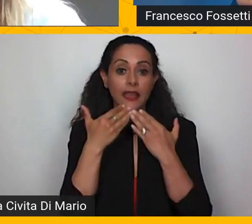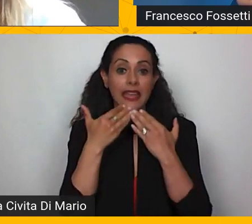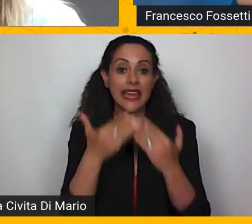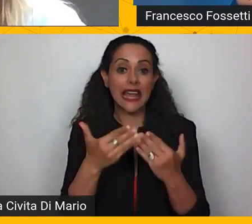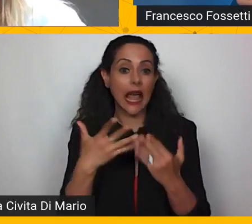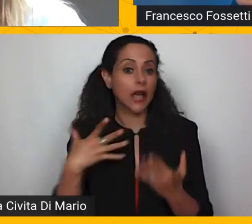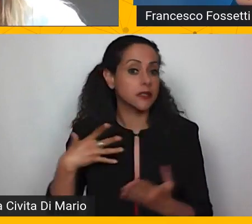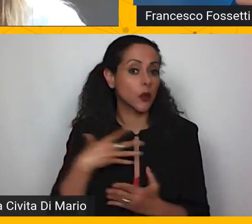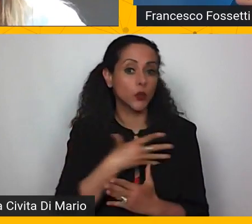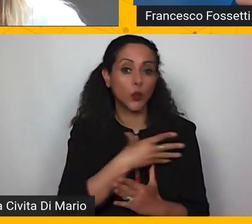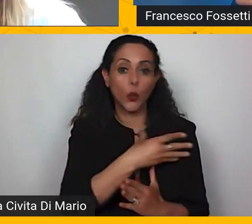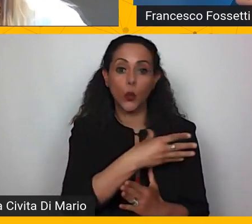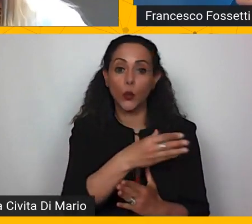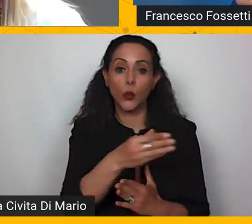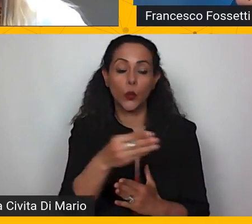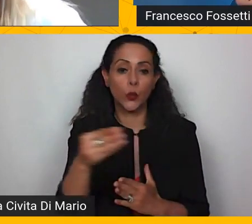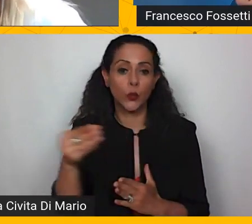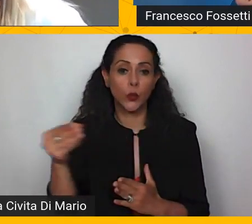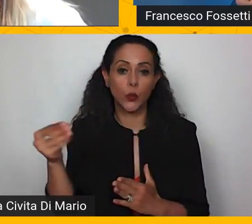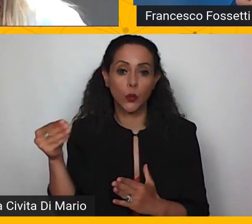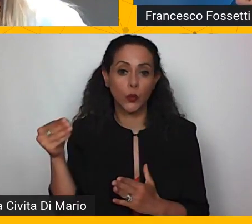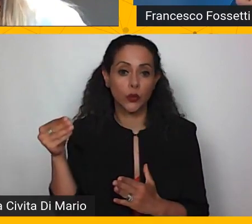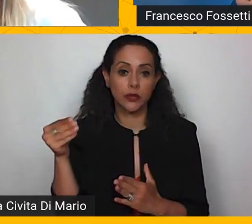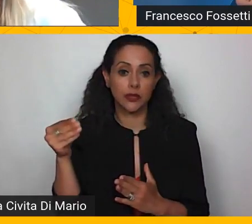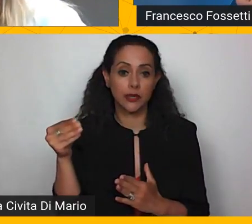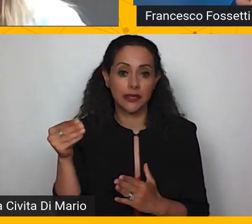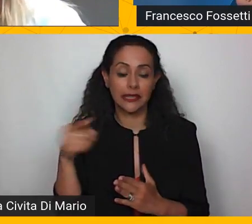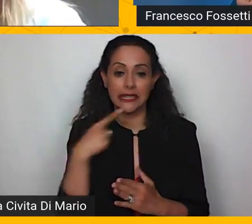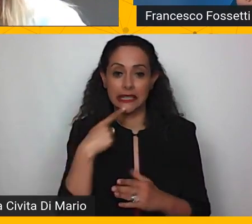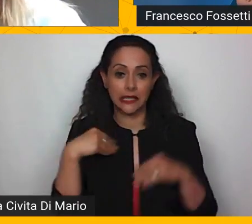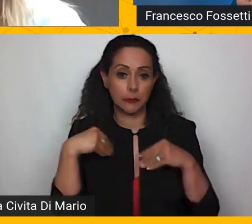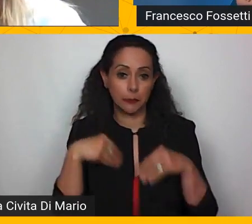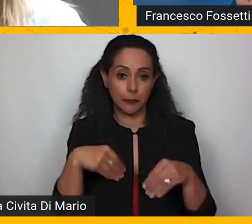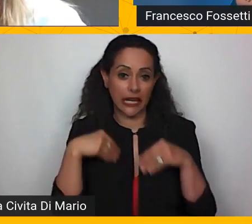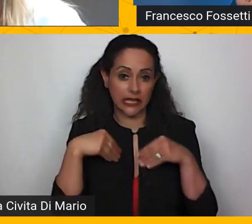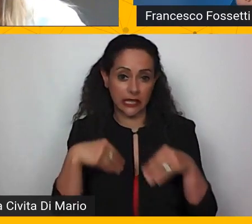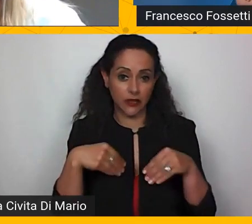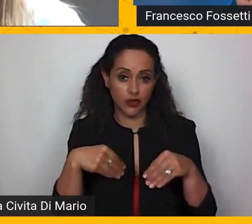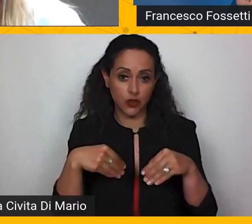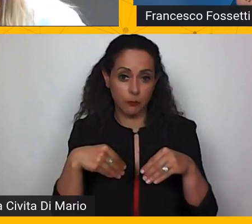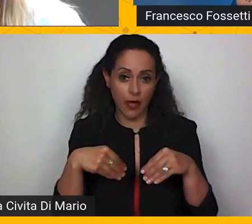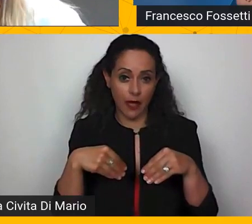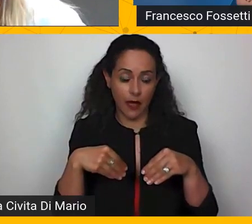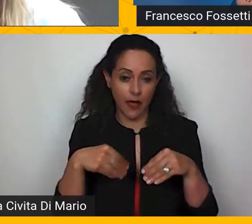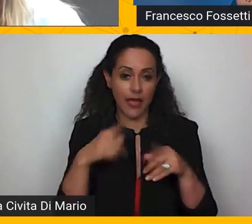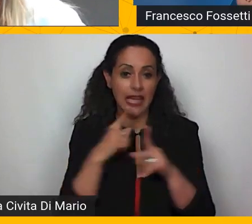ringrazio tutti i nostri i